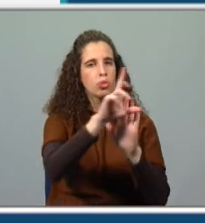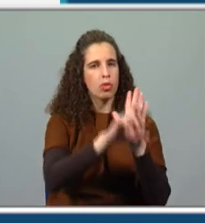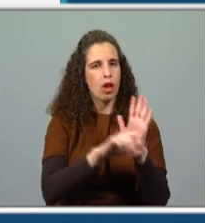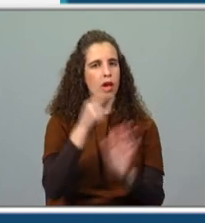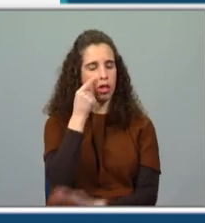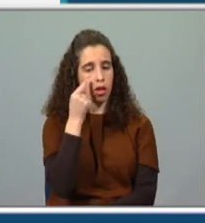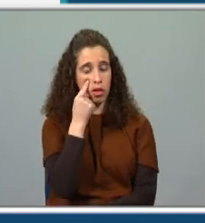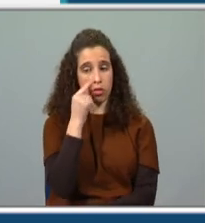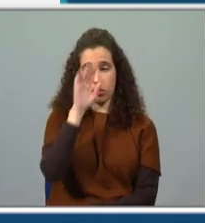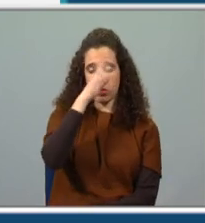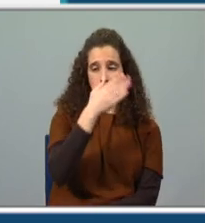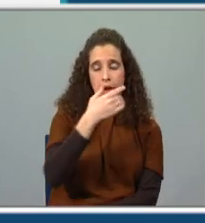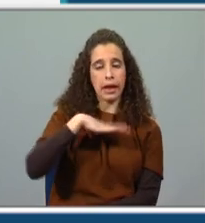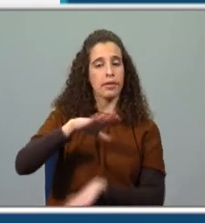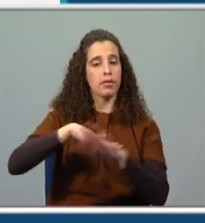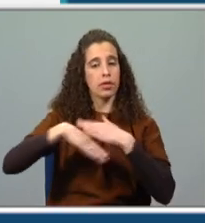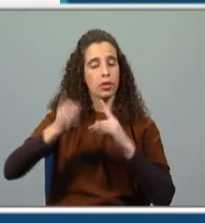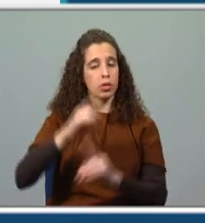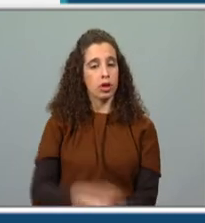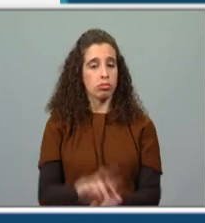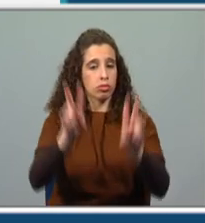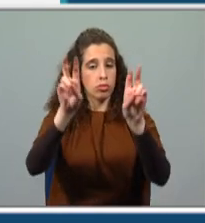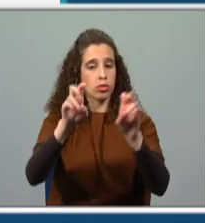já sabemos o que queremos fazer porque está logo no título que é o Moinho de 我們已經知道我們想做什麼，因為就在標題中，即 Moinho de